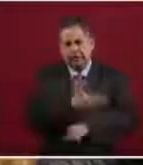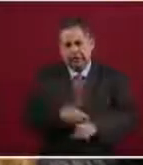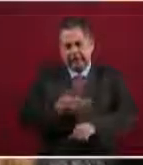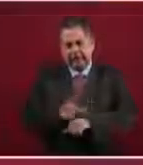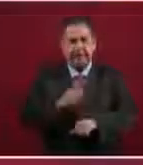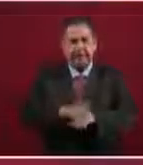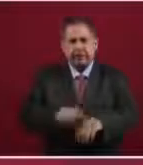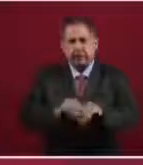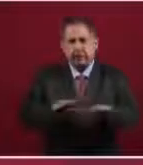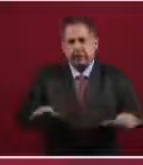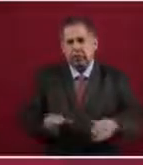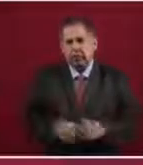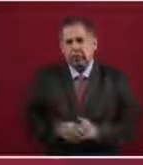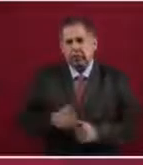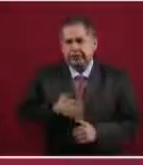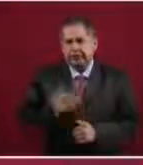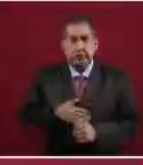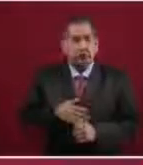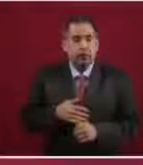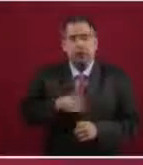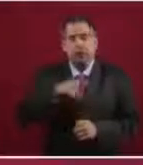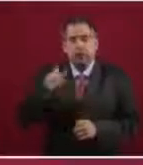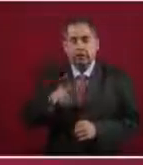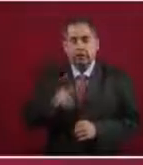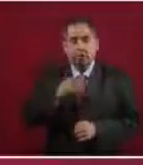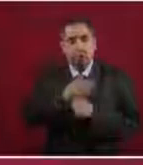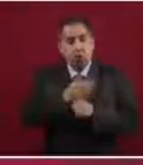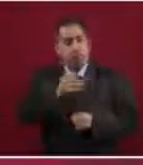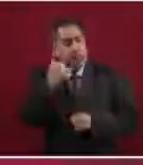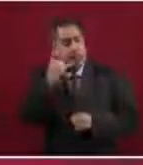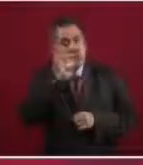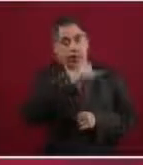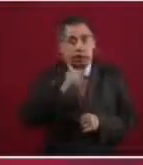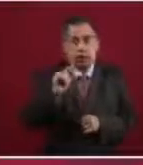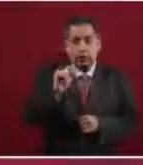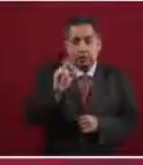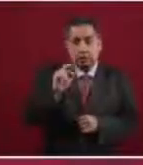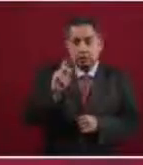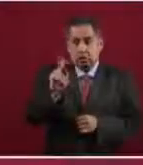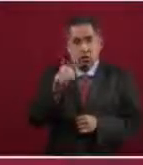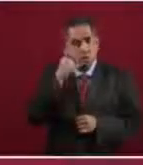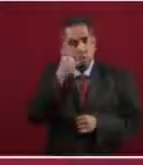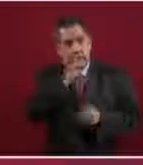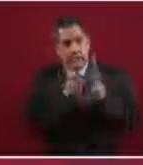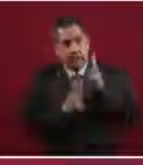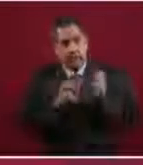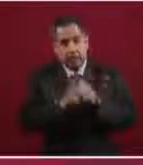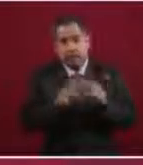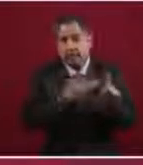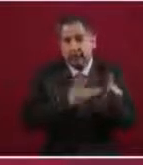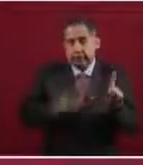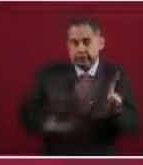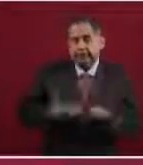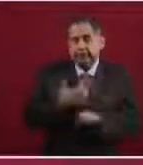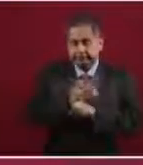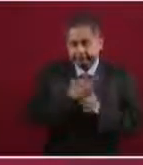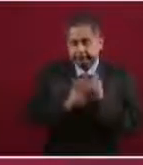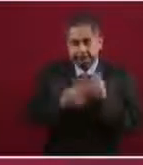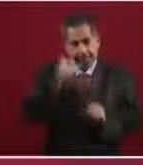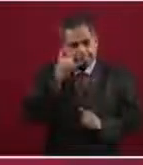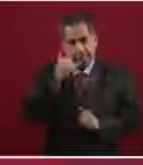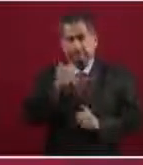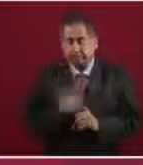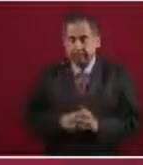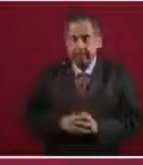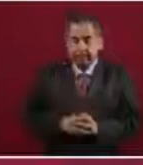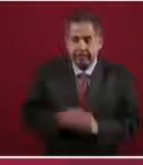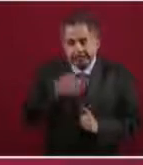Voy a contestarle el teléfono, voy a hablar con el presidente Donald Trump para agradecerle